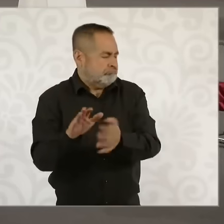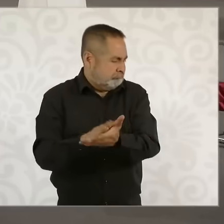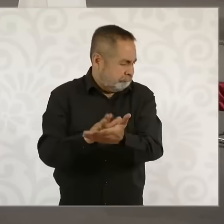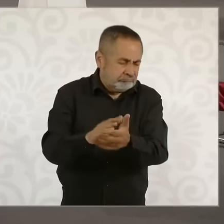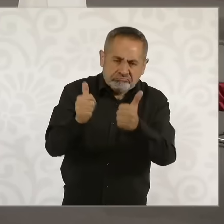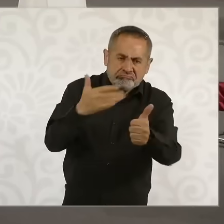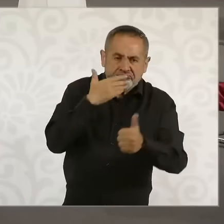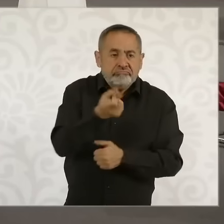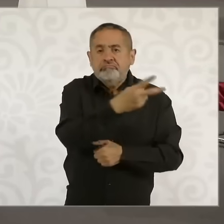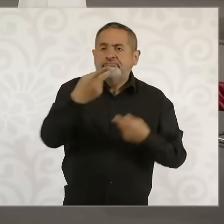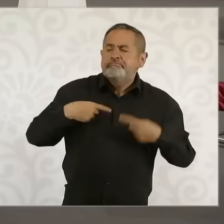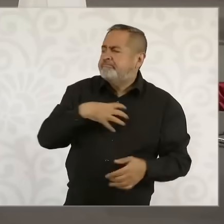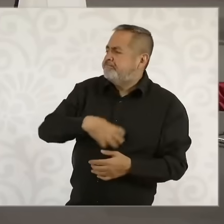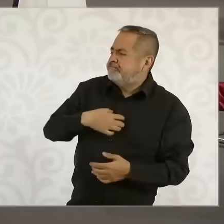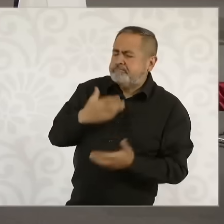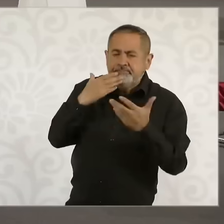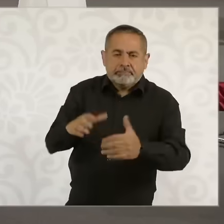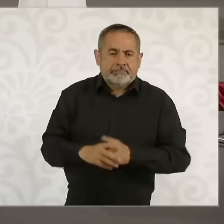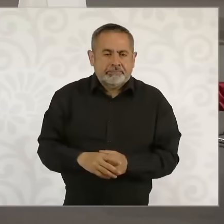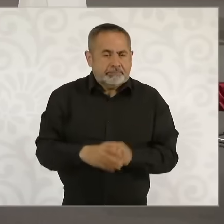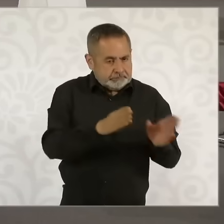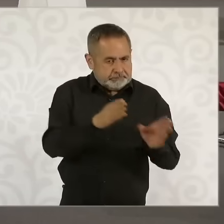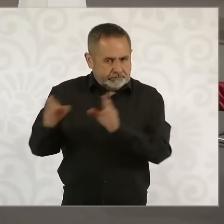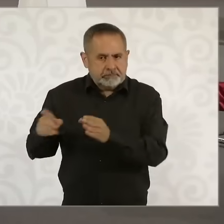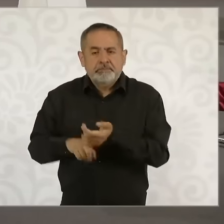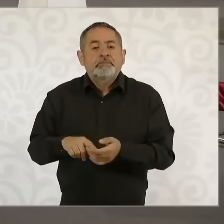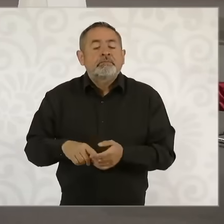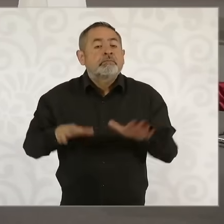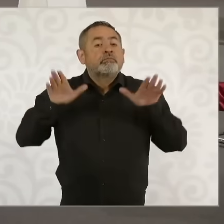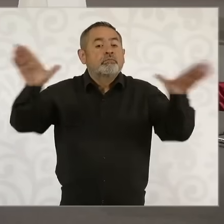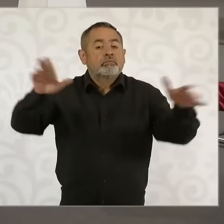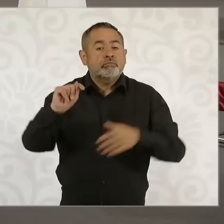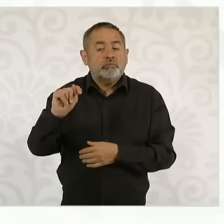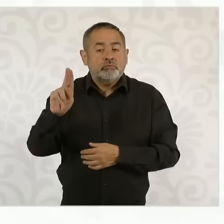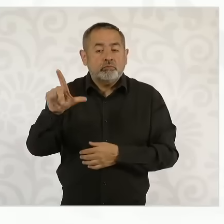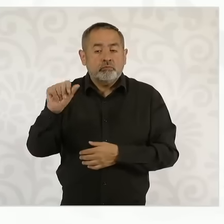favor. Ahora voy a pasar al aeropuerto de Tulum. El aeropuerto de Tulum también, como ven ustedes,